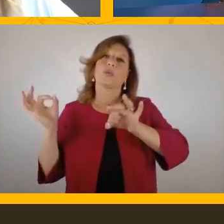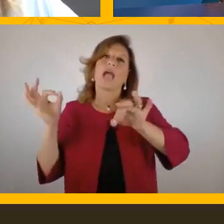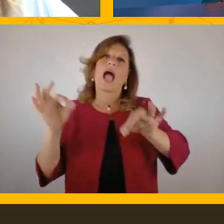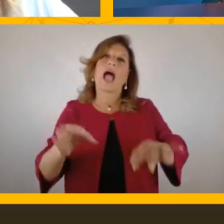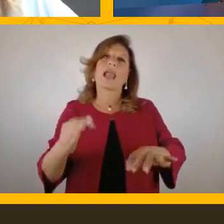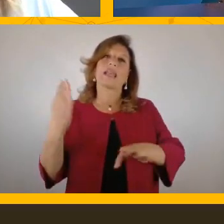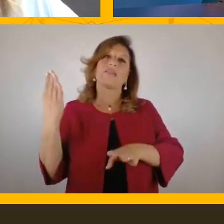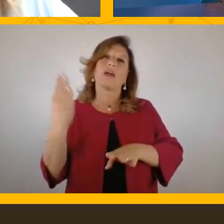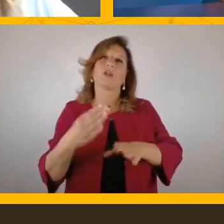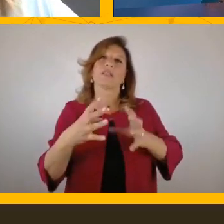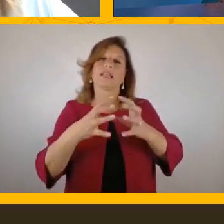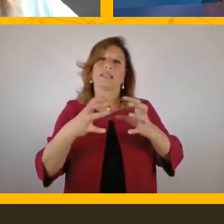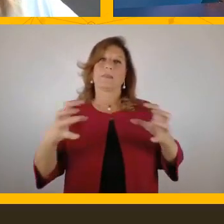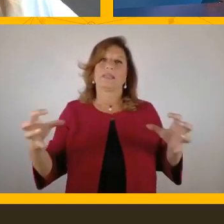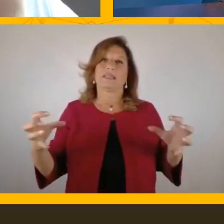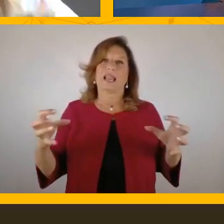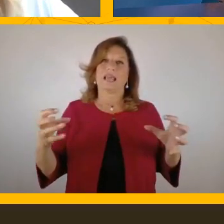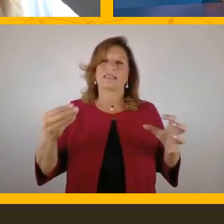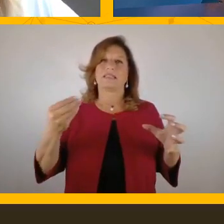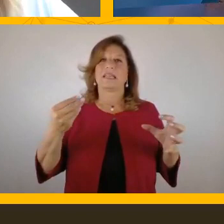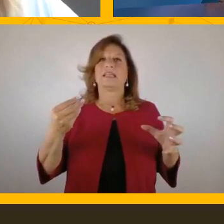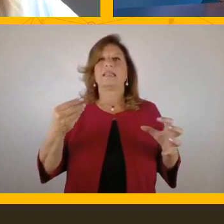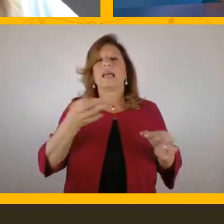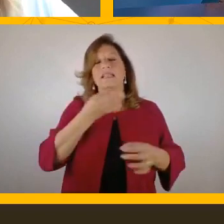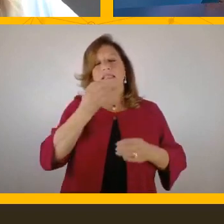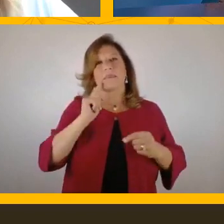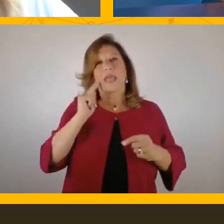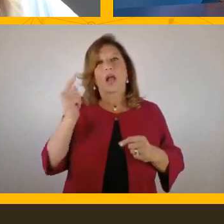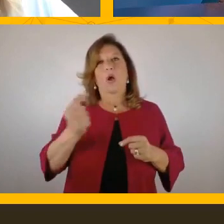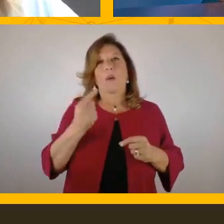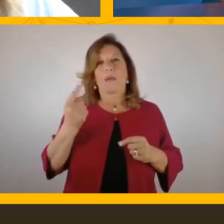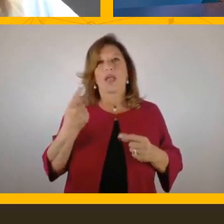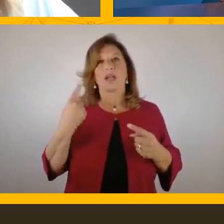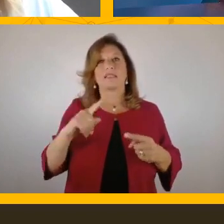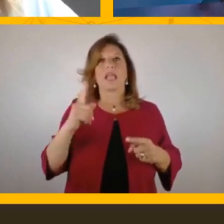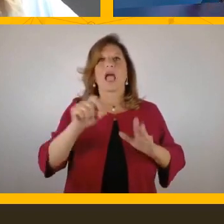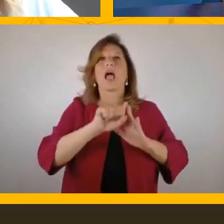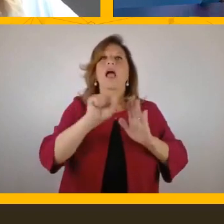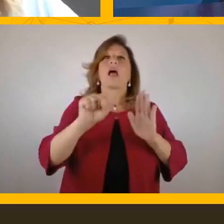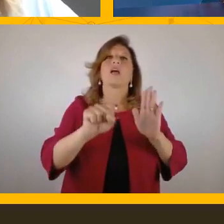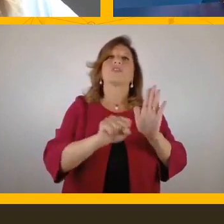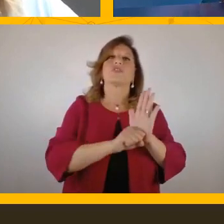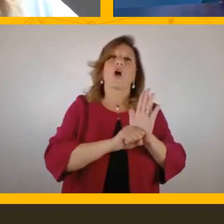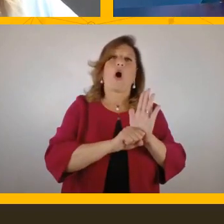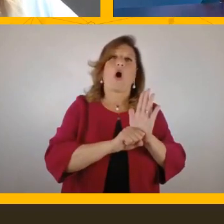arrivano direttamente dalle dalle aziende perde un po' efficacia, mi spiego meglio,